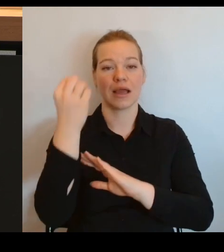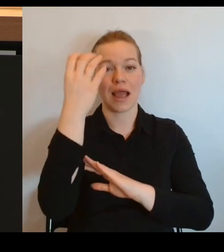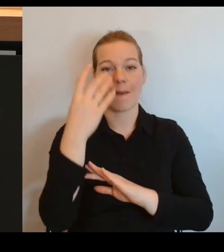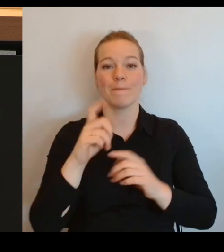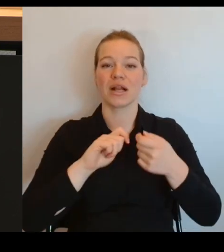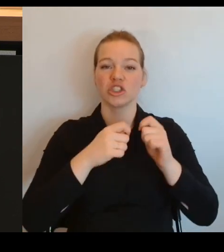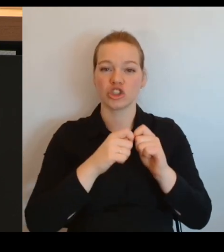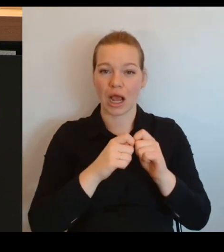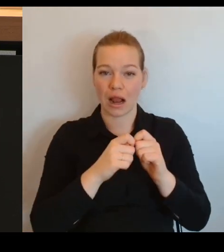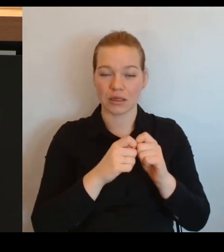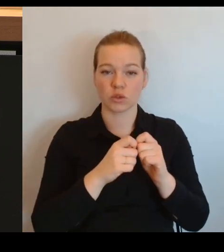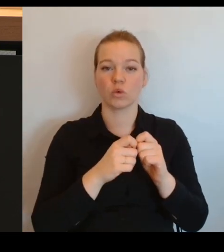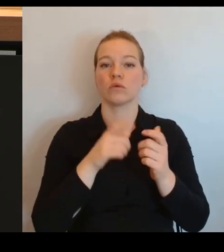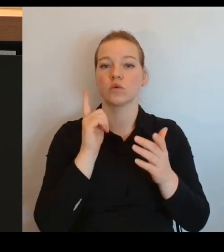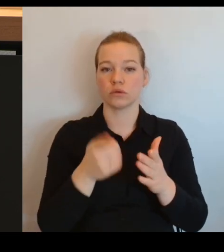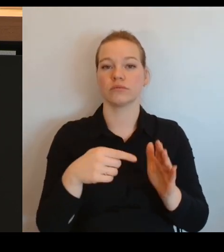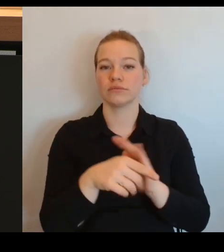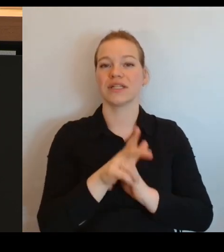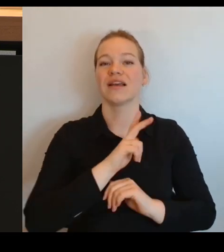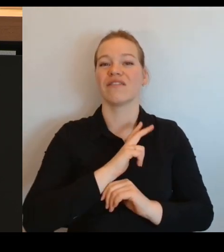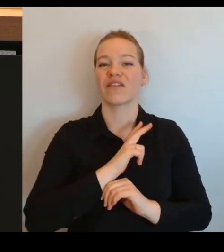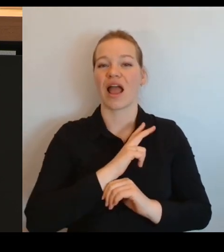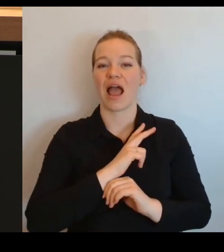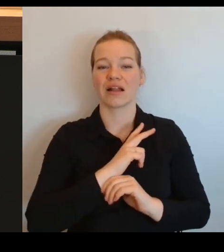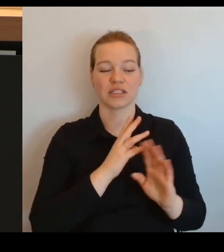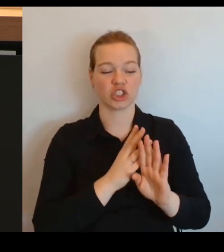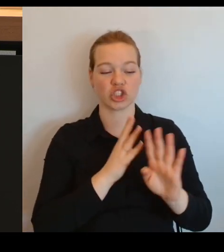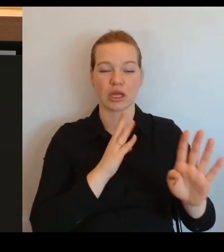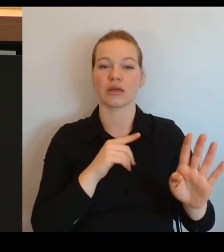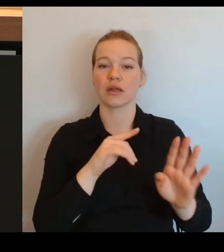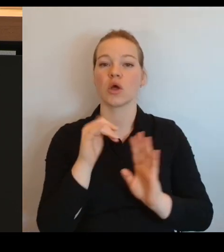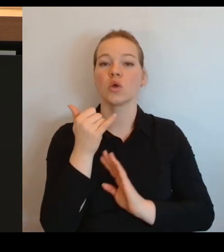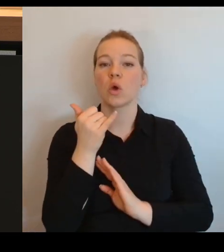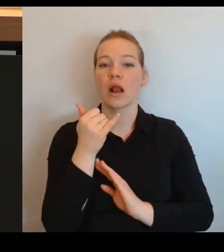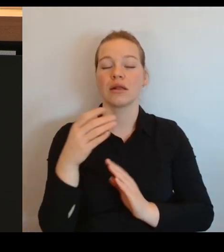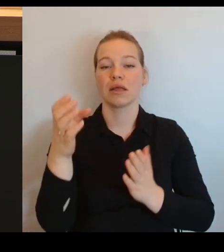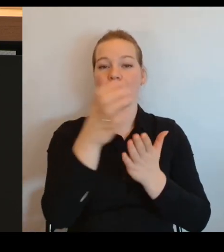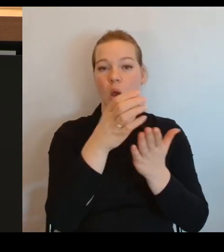Damen und Herren, wäre dann mal echtes Machen, statt immer nur mit dem Finger auf andere zu zeigen.